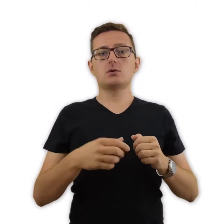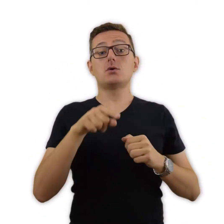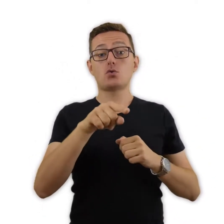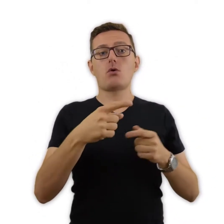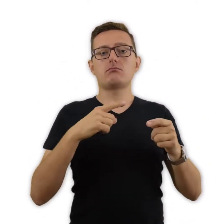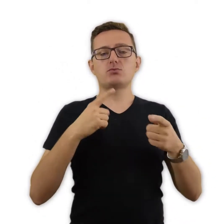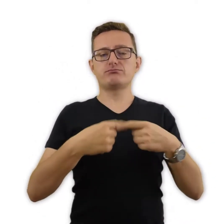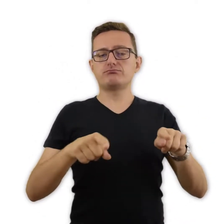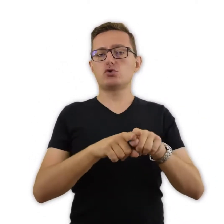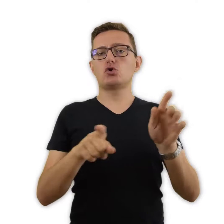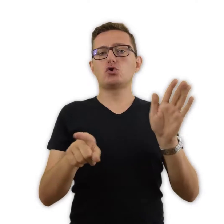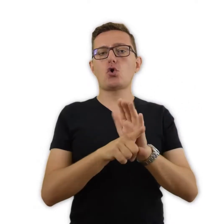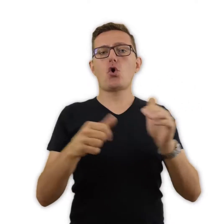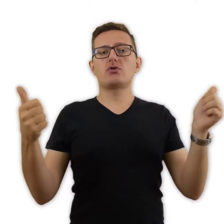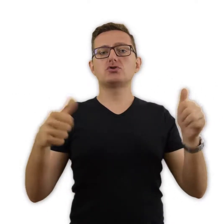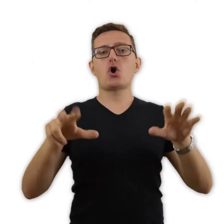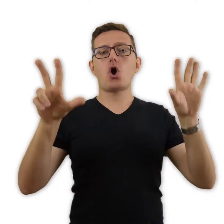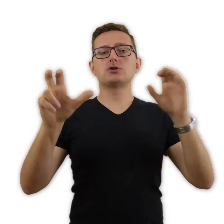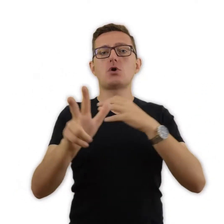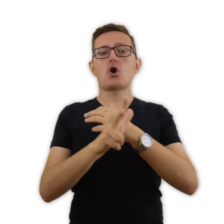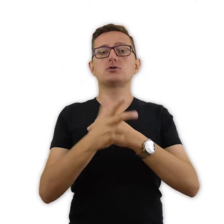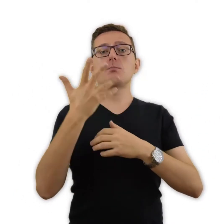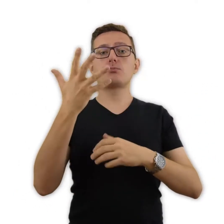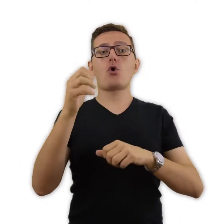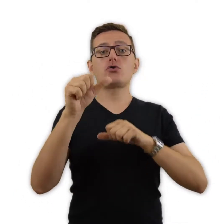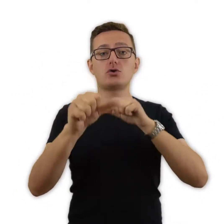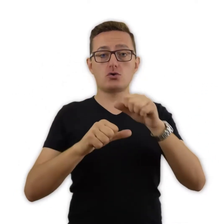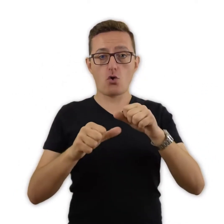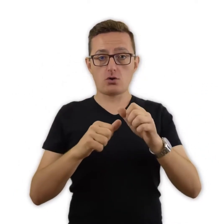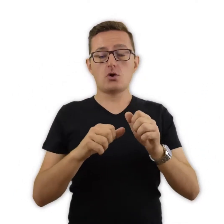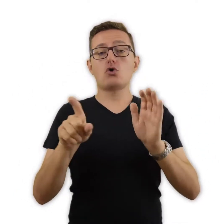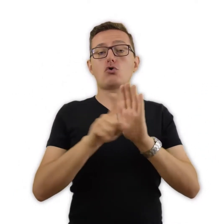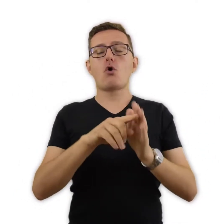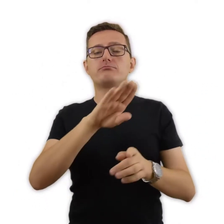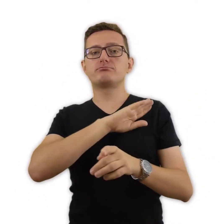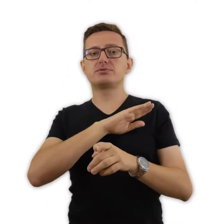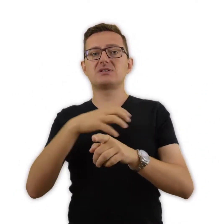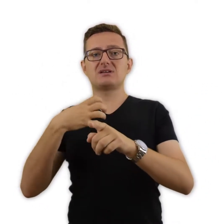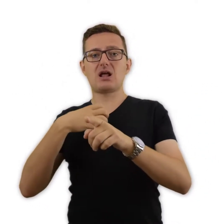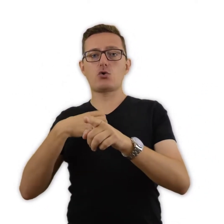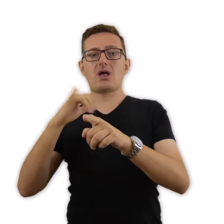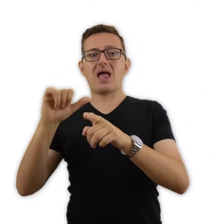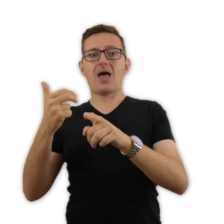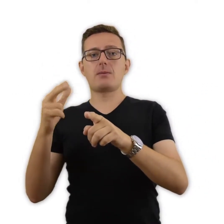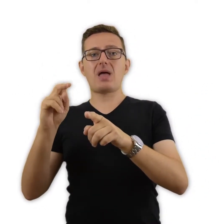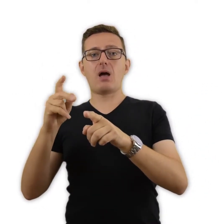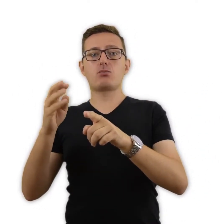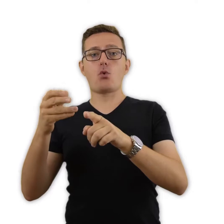Tę funkcję pełnił do 1885 roku, Do śmierci poprzedniego dyrektora - Jana Papłońskiego.